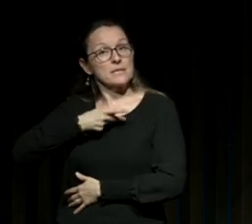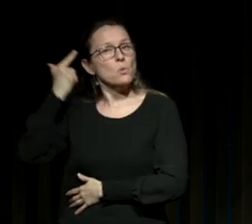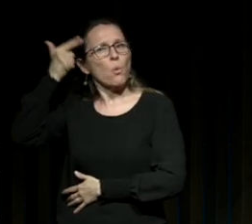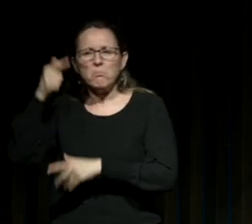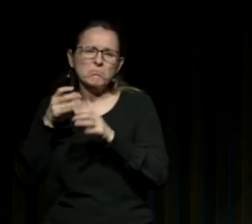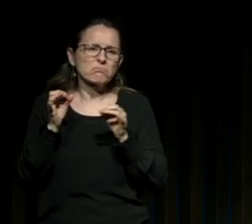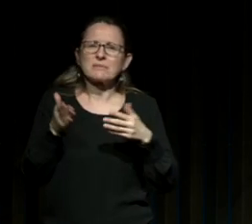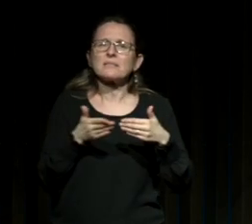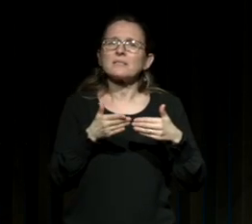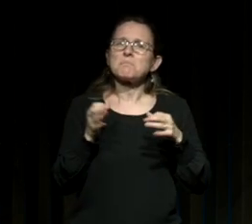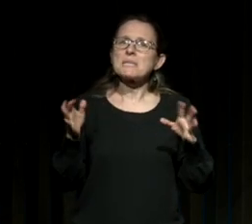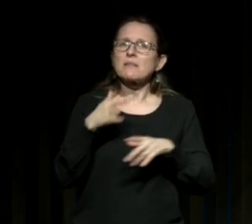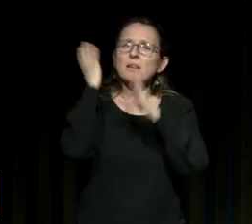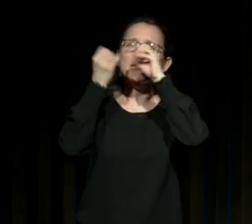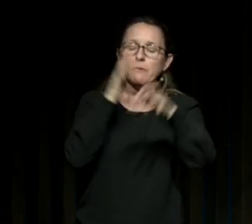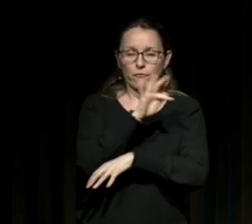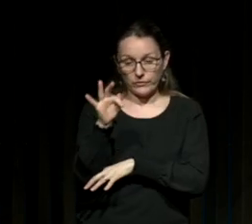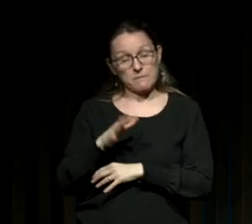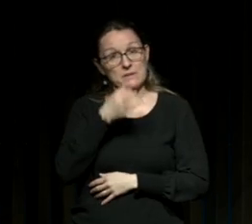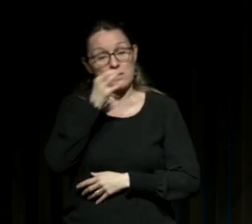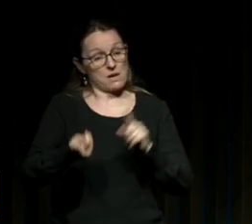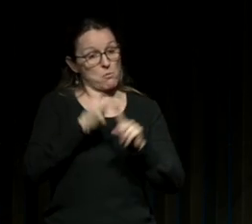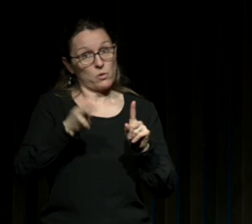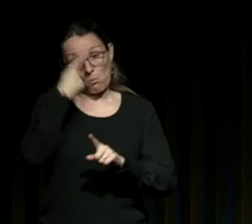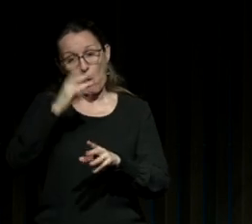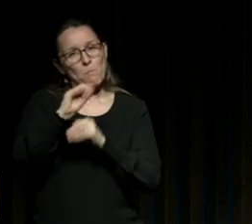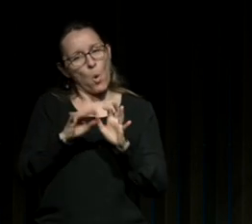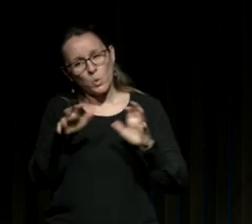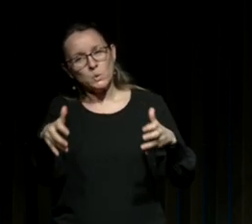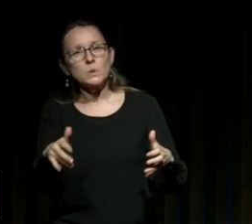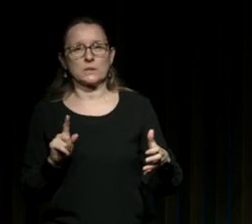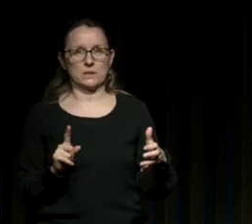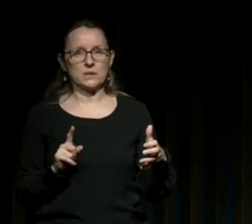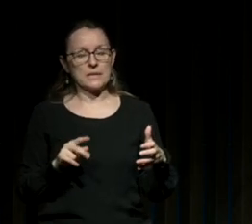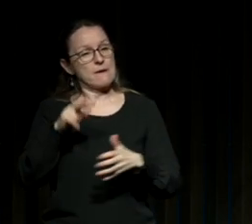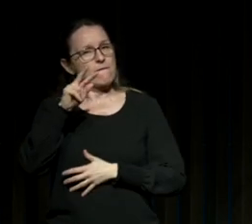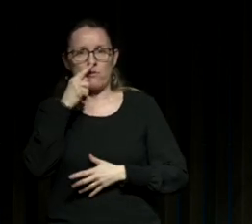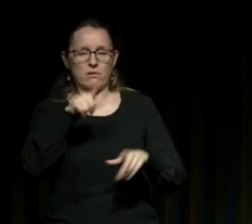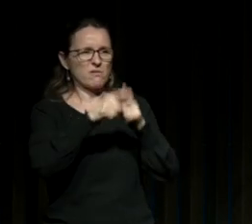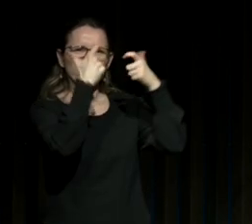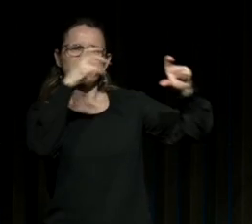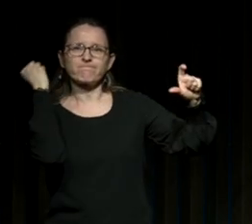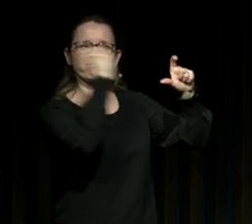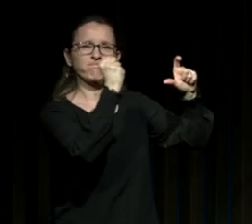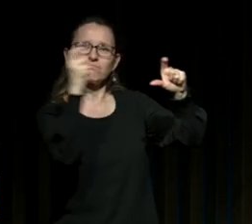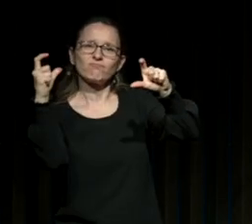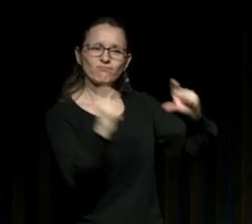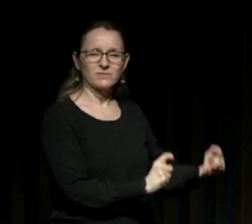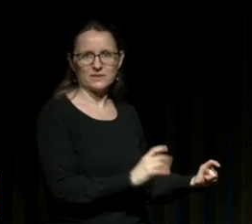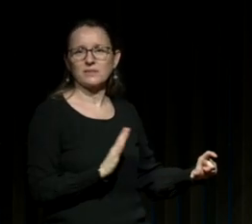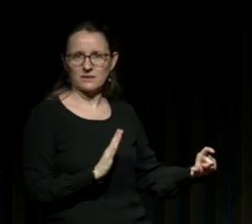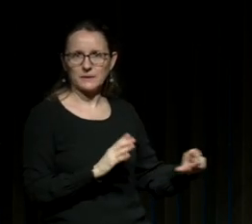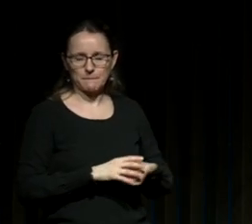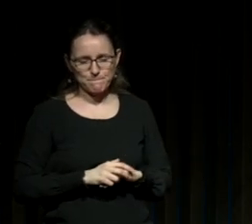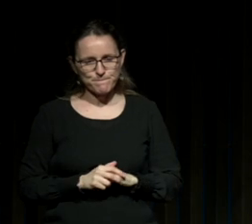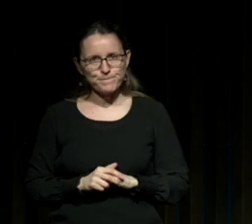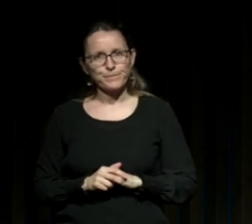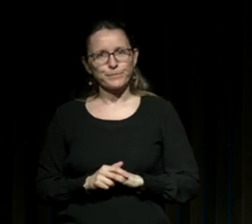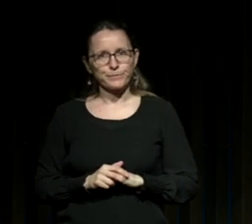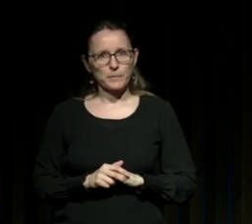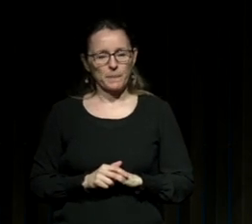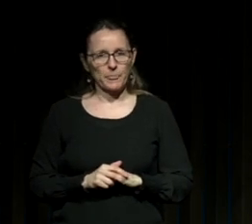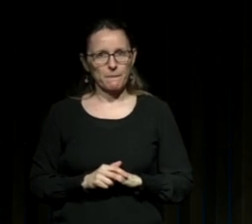pour la santé de la nation que nous supprimions la stigmatisation associée à l'obésité c'est